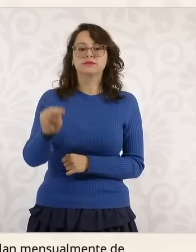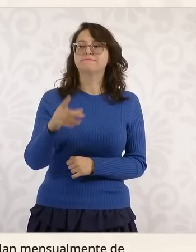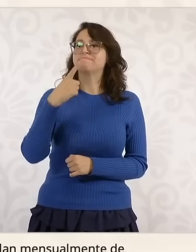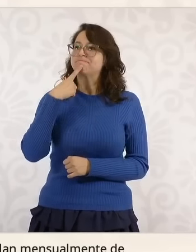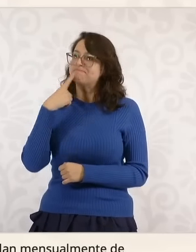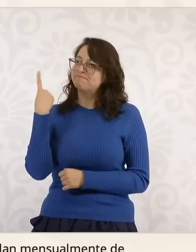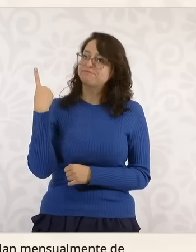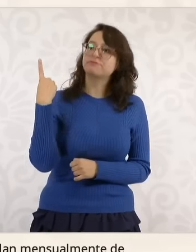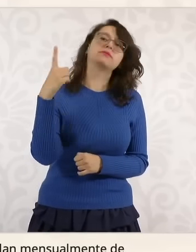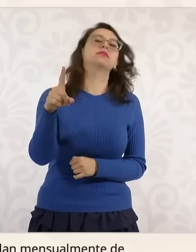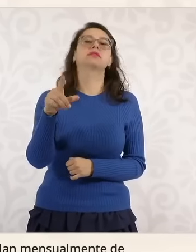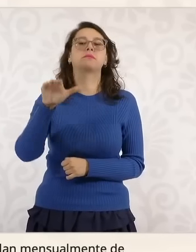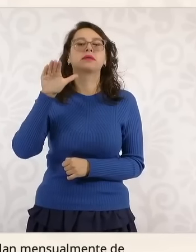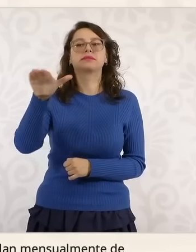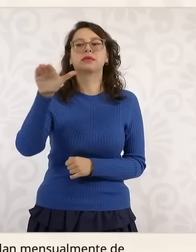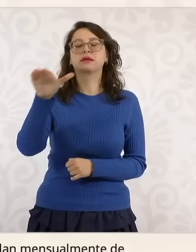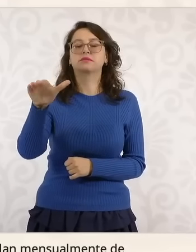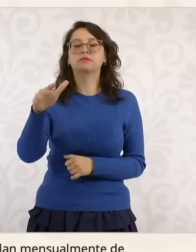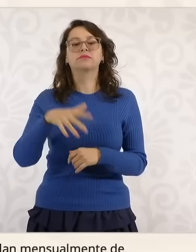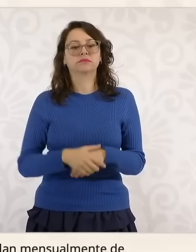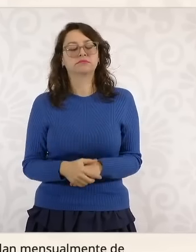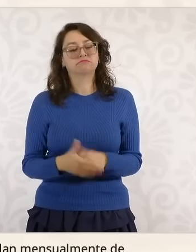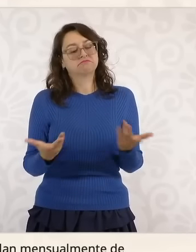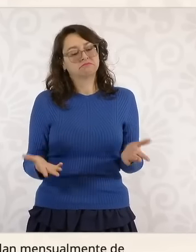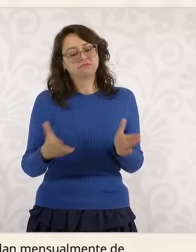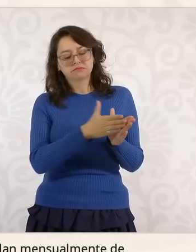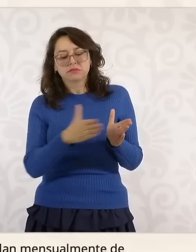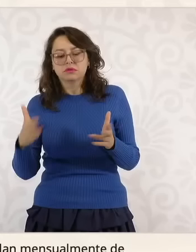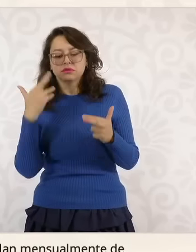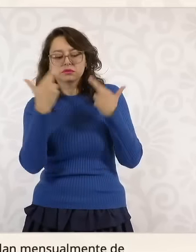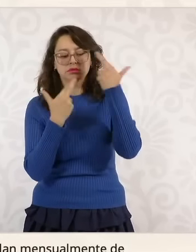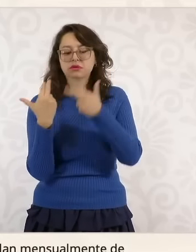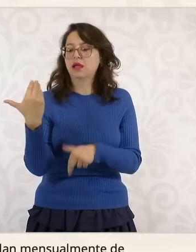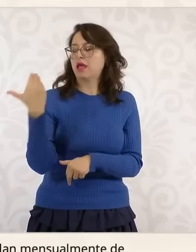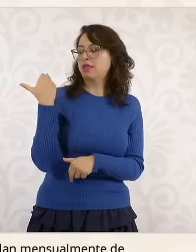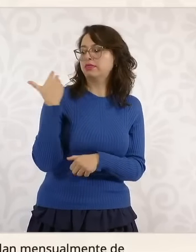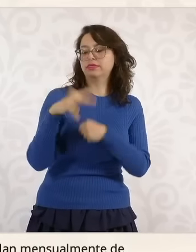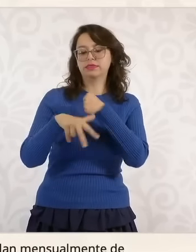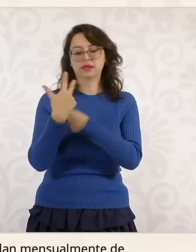que es la última instancia, la cual, como todos sabemos, el pasado 13 de noviembre desechó sus